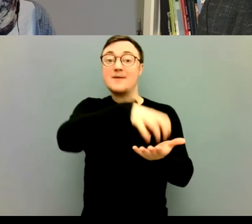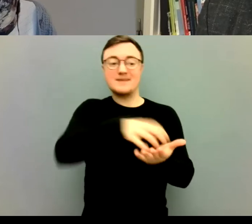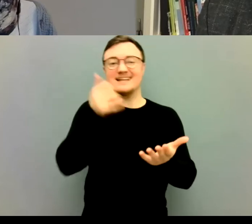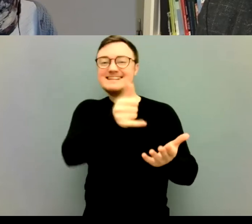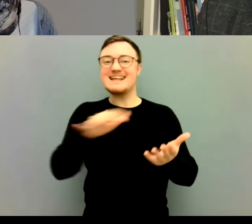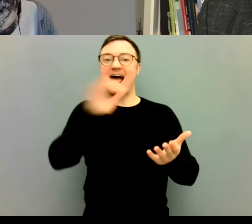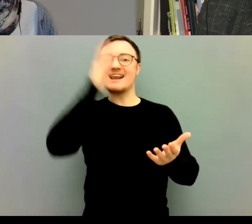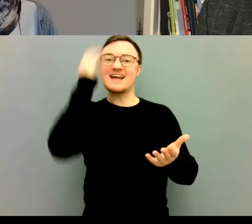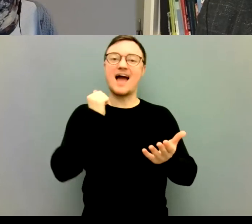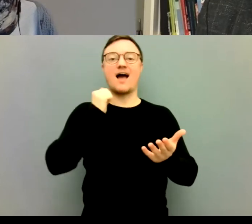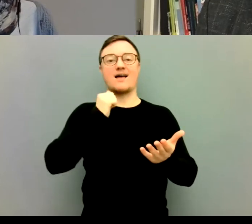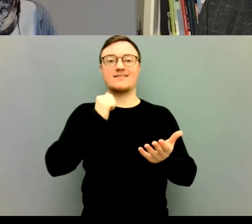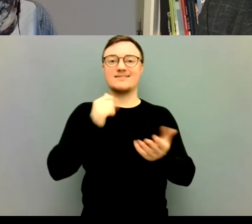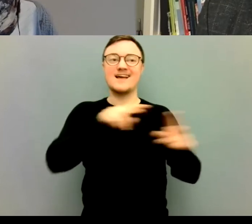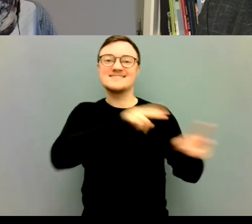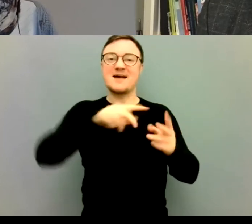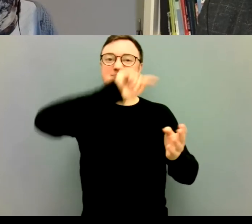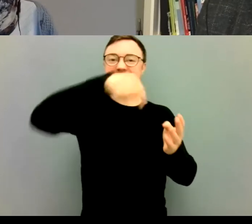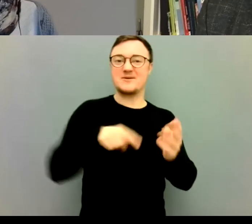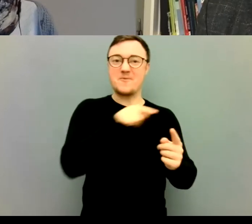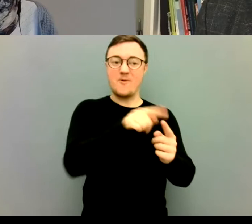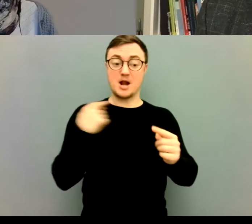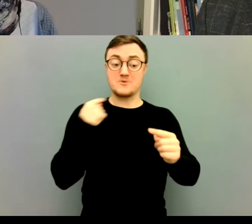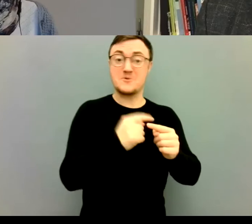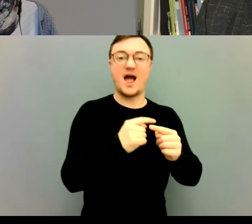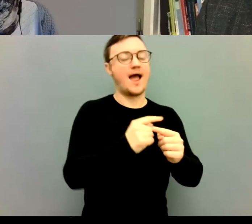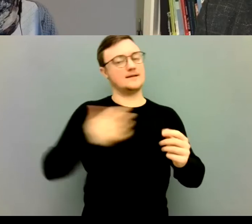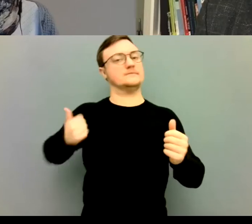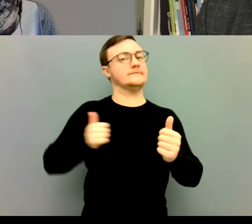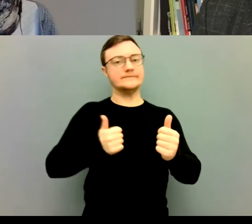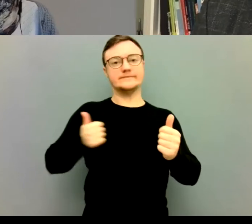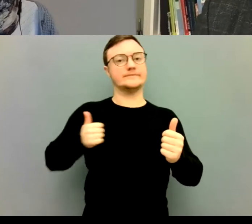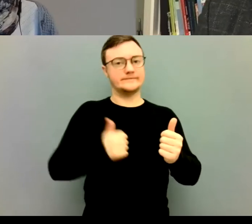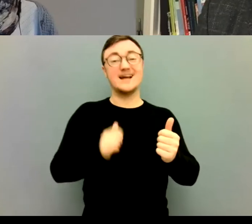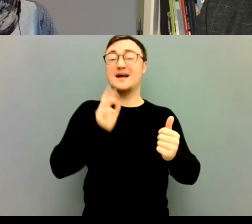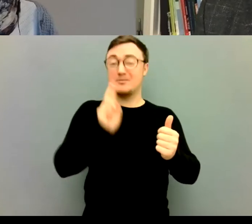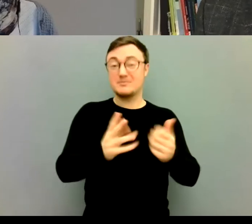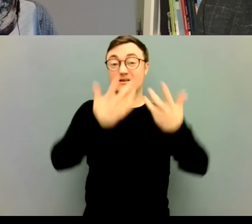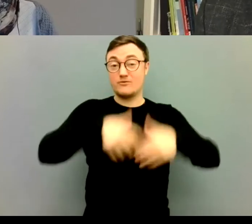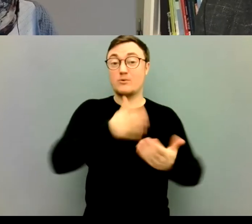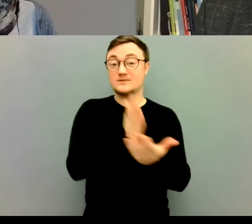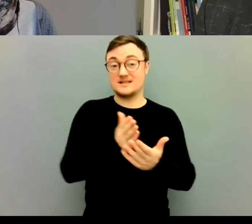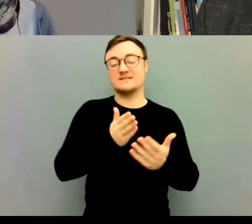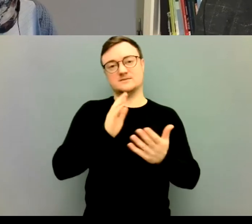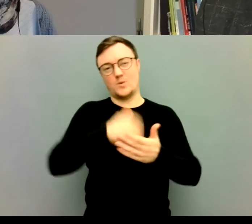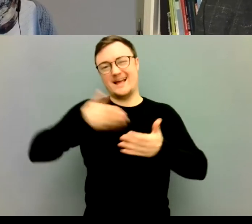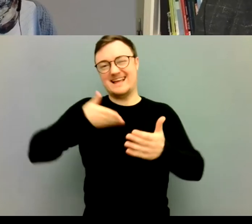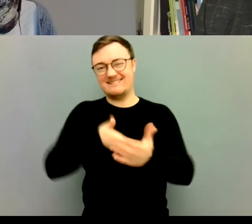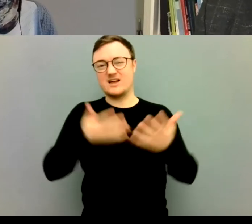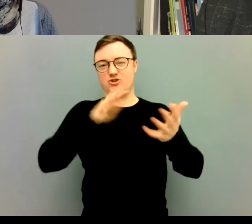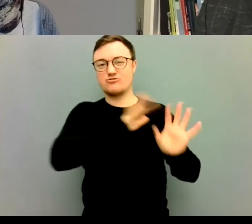där alla kan leva på lika villkor, och inte minst funktionshindersrättsrörelsen-